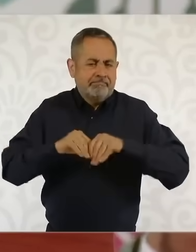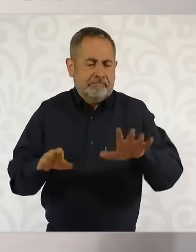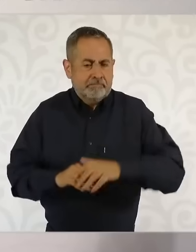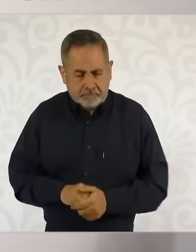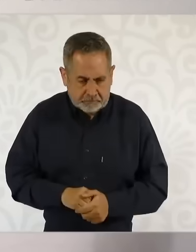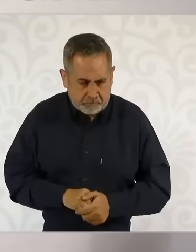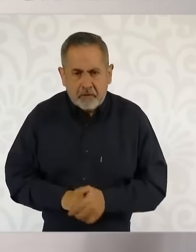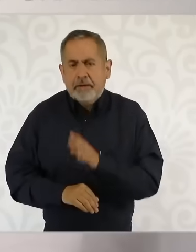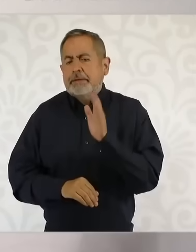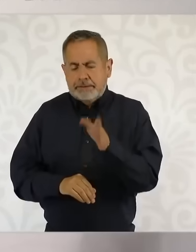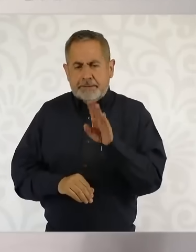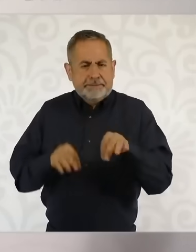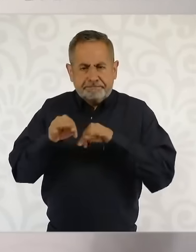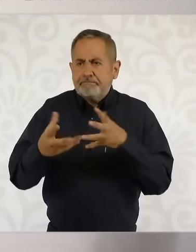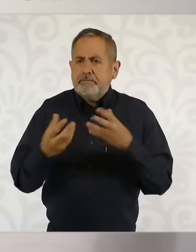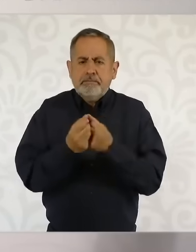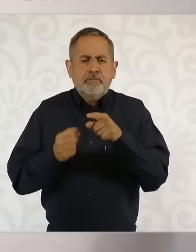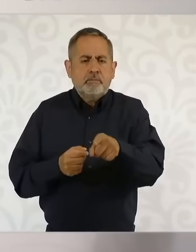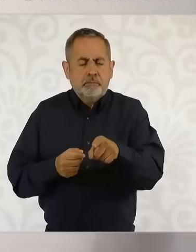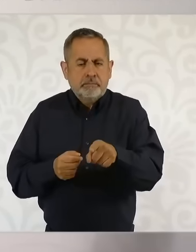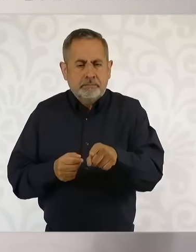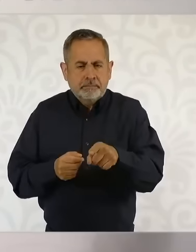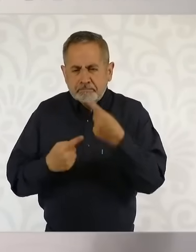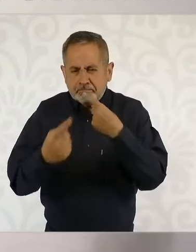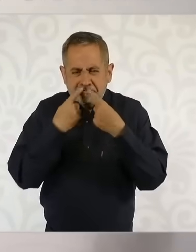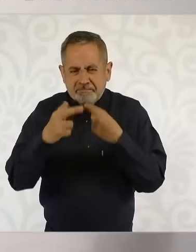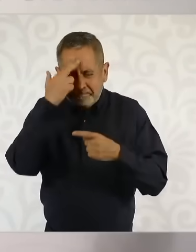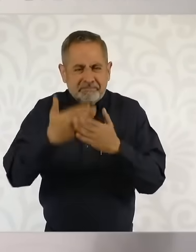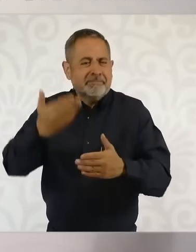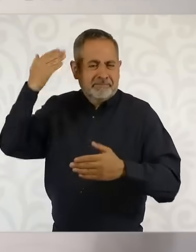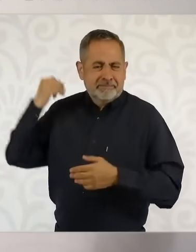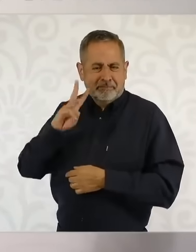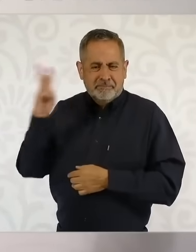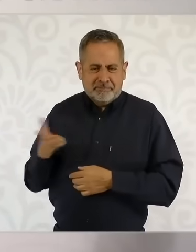trabajando con como seguimiento de aquella reunión que hubo en Washington ¿se acuerdan